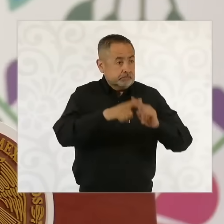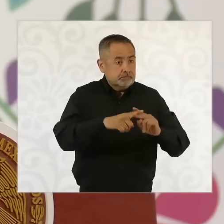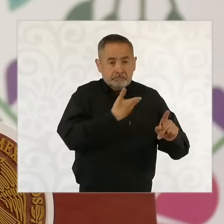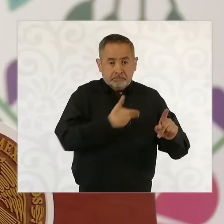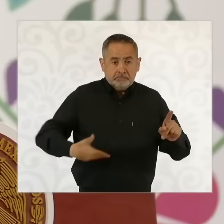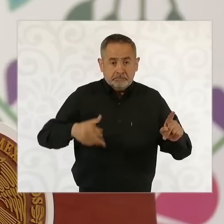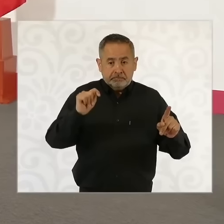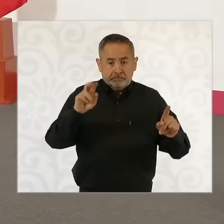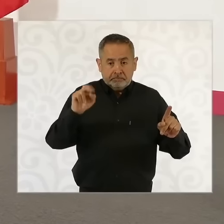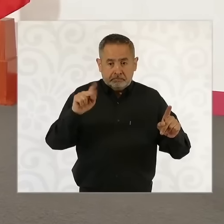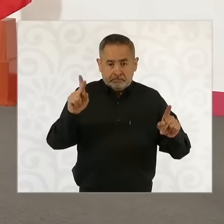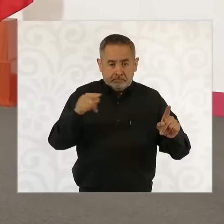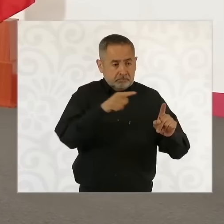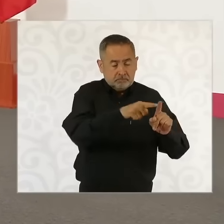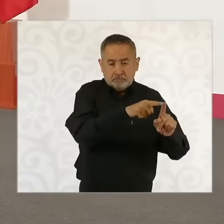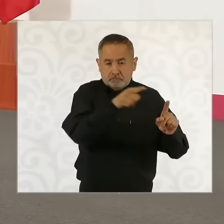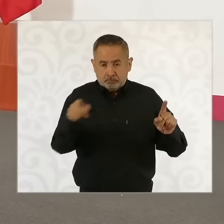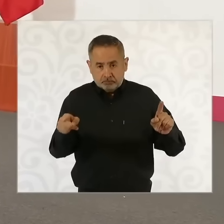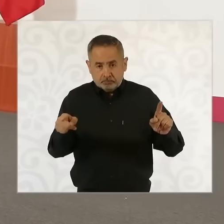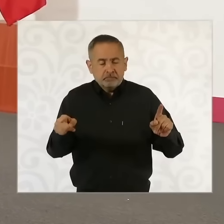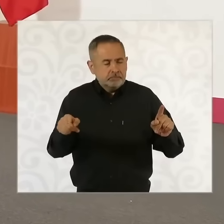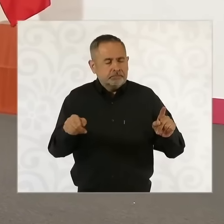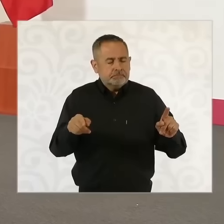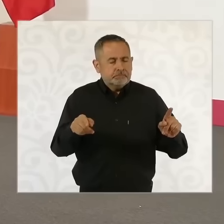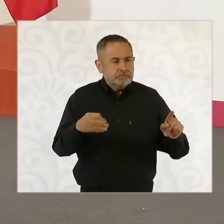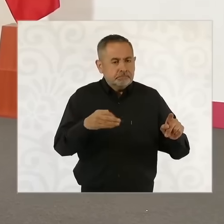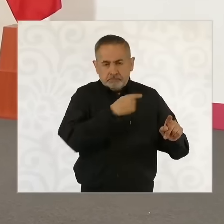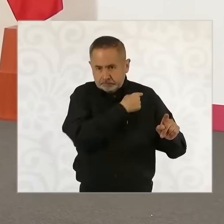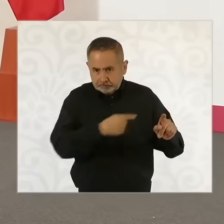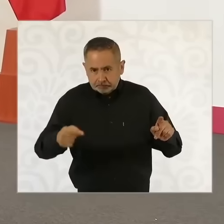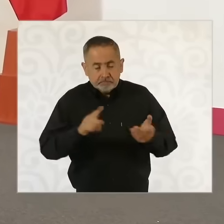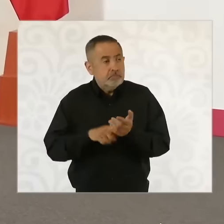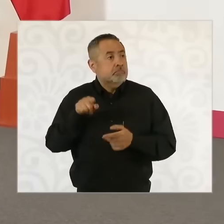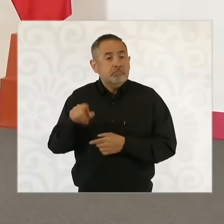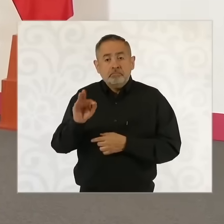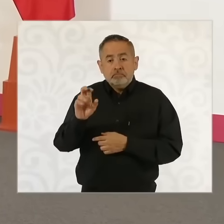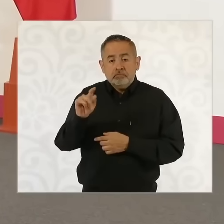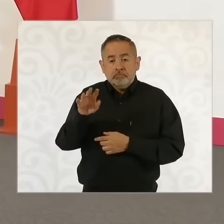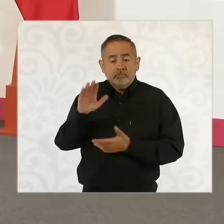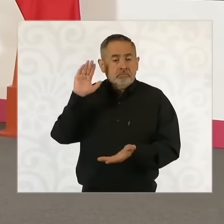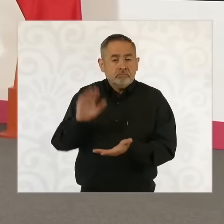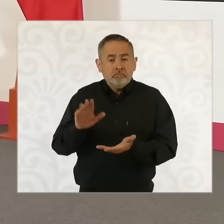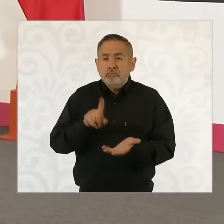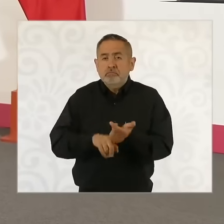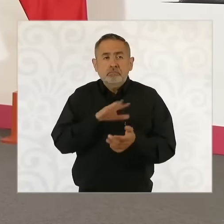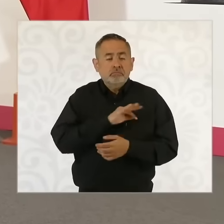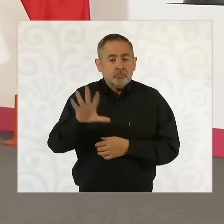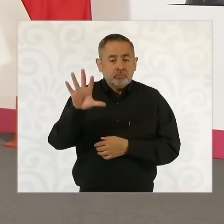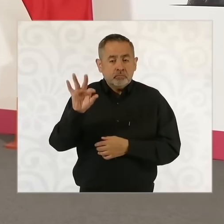Trump al gobierno de los Estados Unidos a la fecha la caída es de cerca del 40%